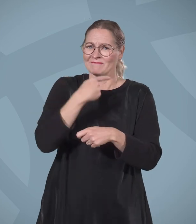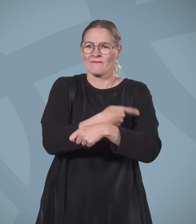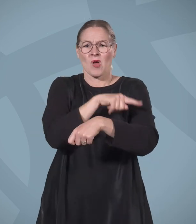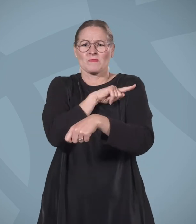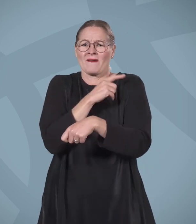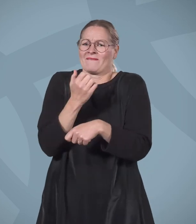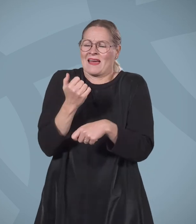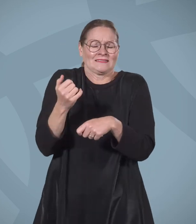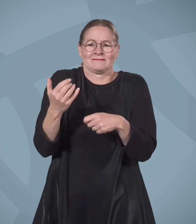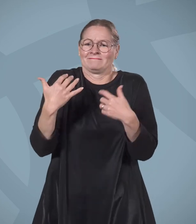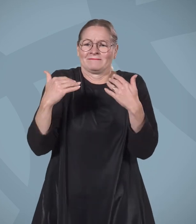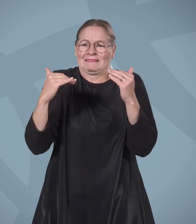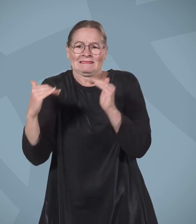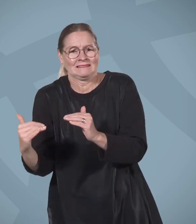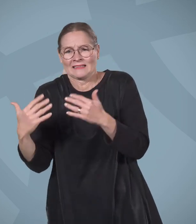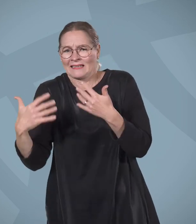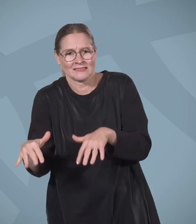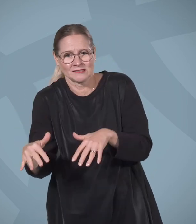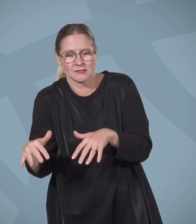että vanhempien voimavarat tähän olisivat vähäiset.